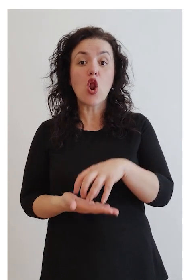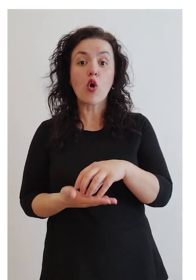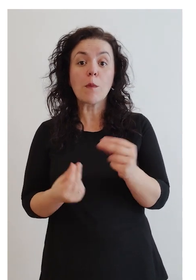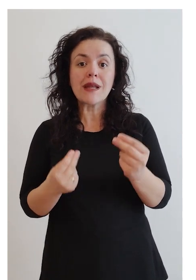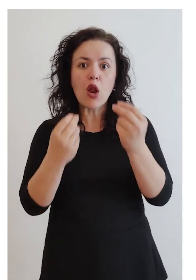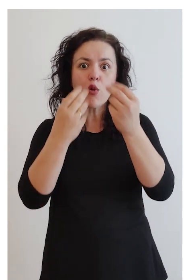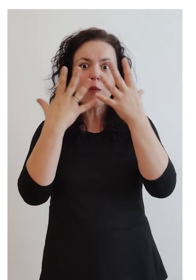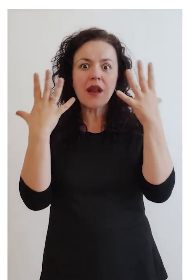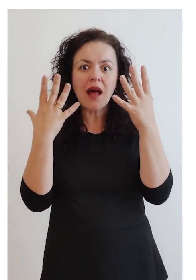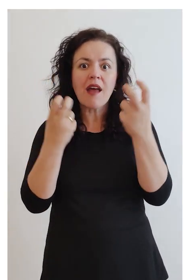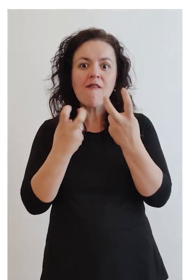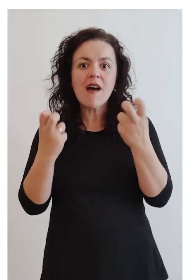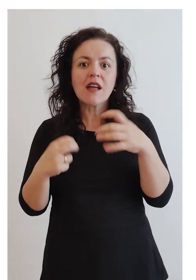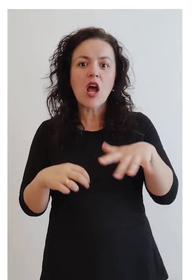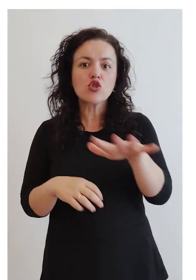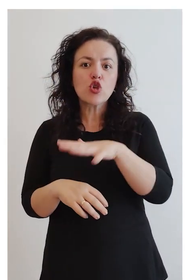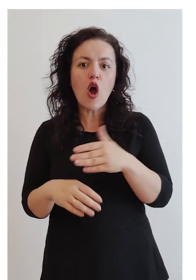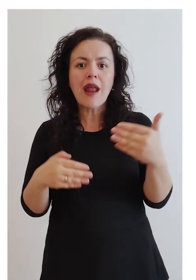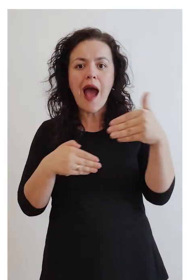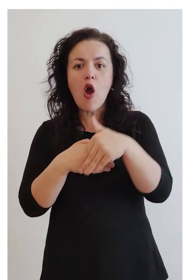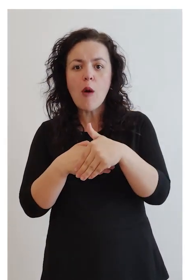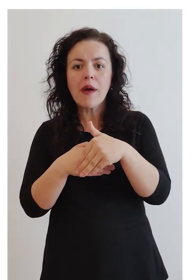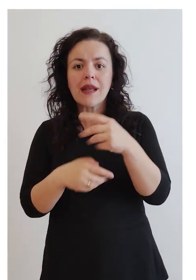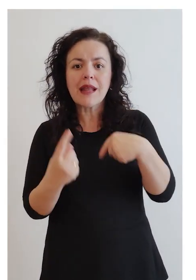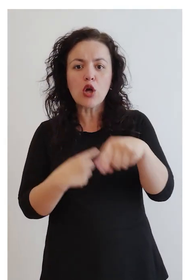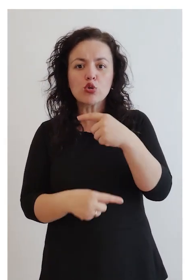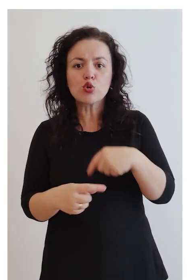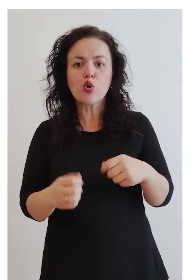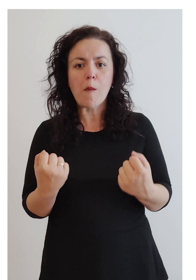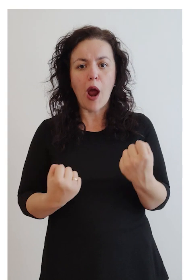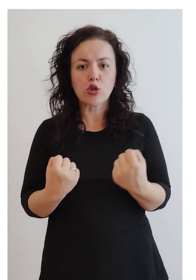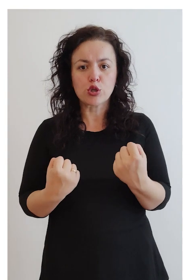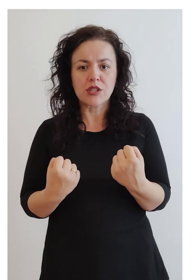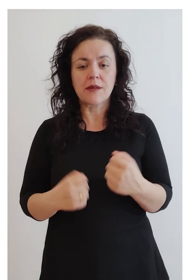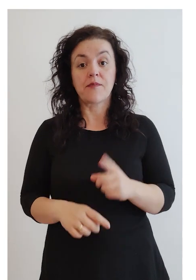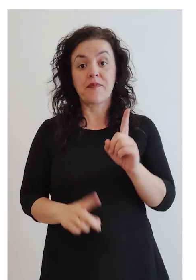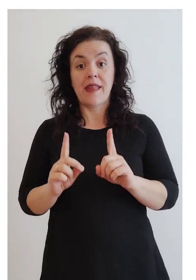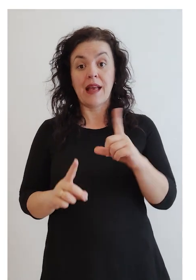Dacă există tufișuri, hoții pot lucra la încuietori fără să fie văzuți.